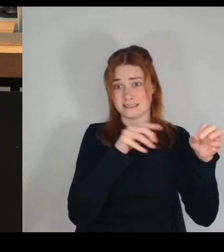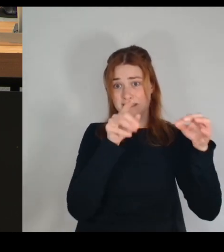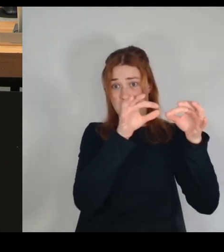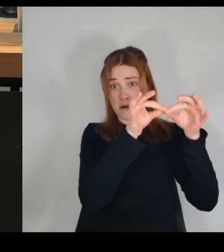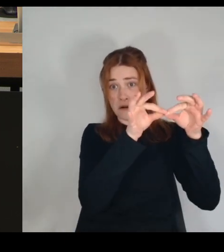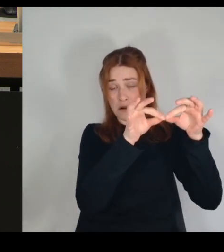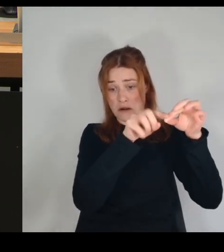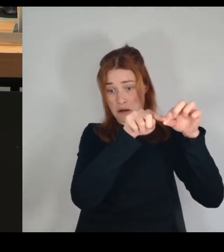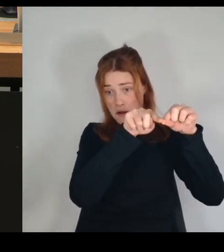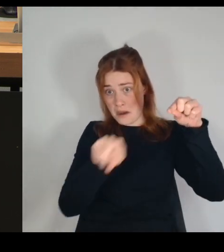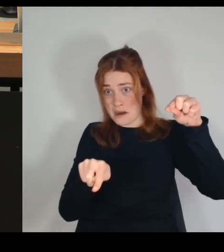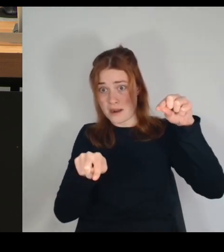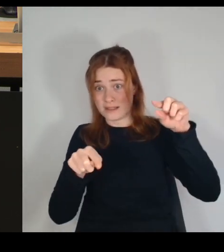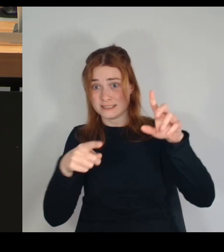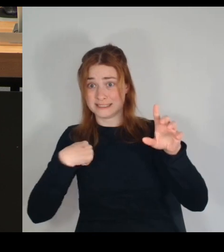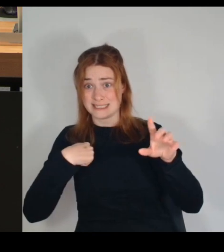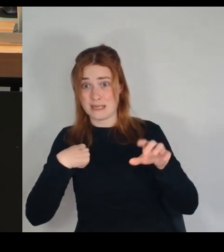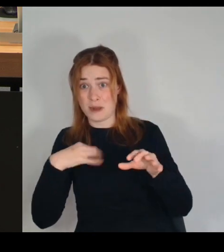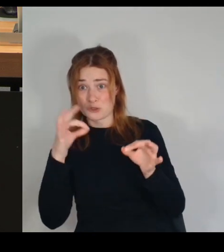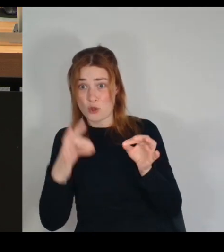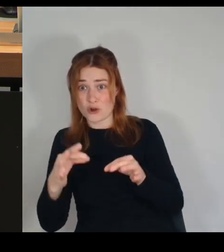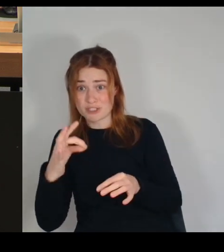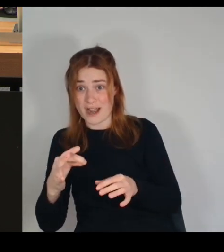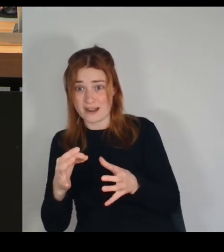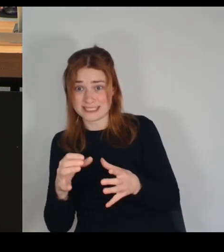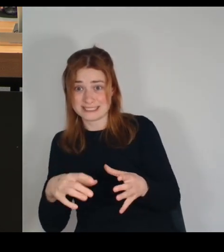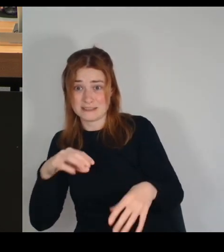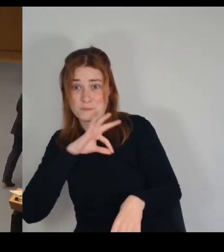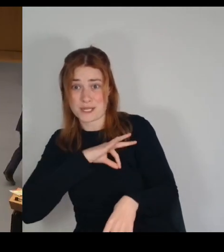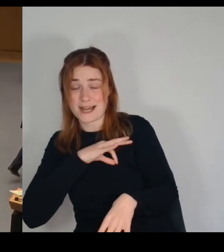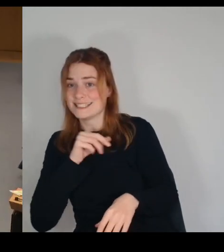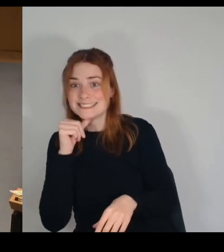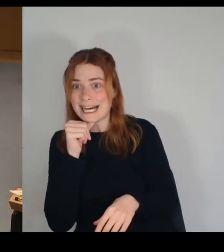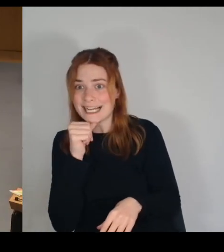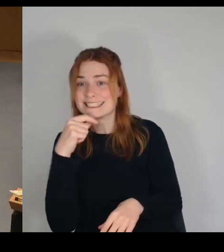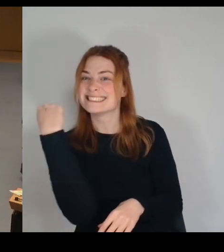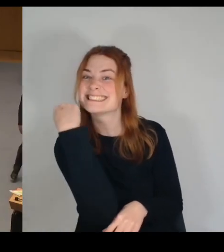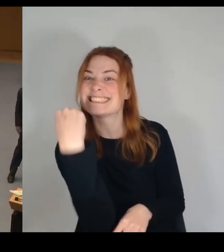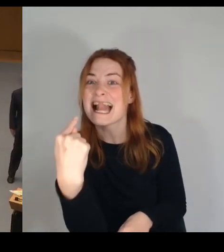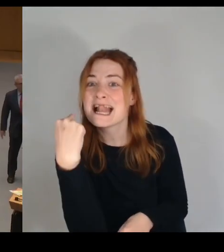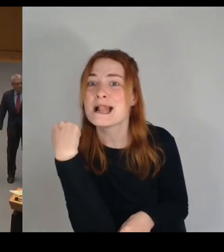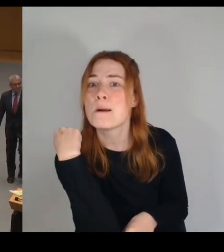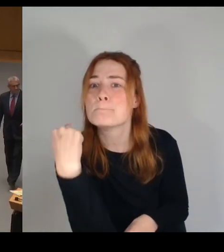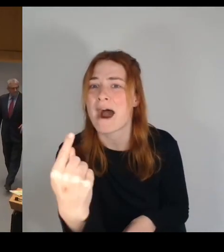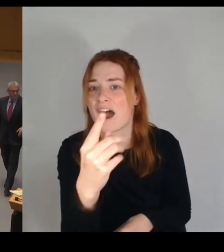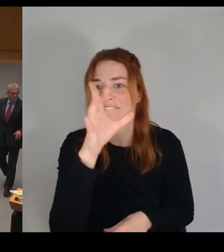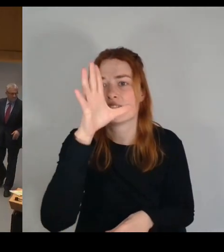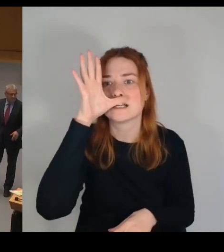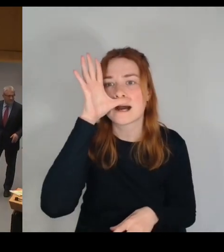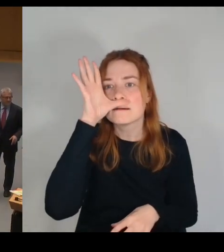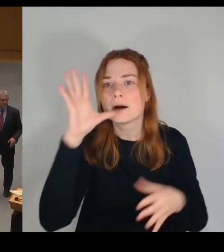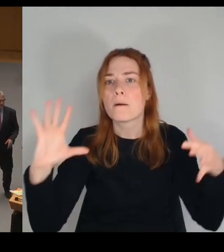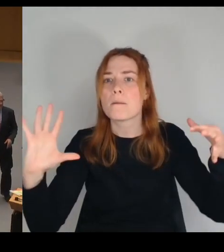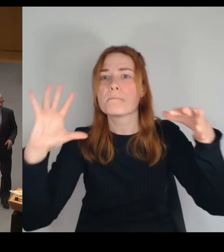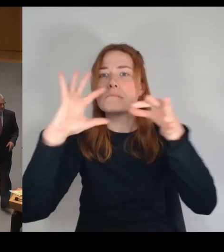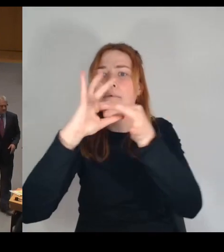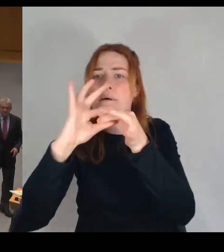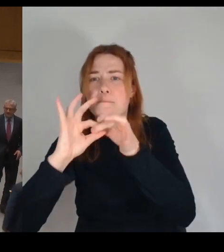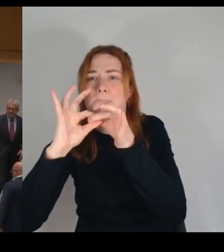Sie sind die Nachfolge von Faschisten. Redezeit ist abgelaufen. Besten Dank. Dann frage ich Kollegin Gennburg, ob sie darauf antworten möchte.